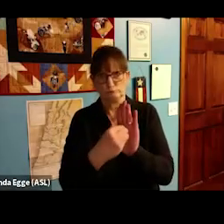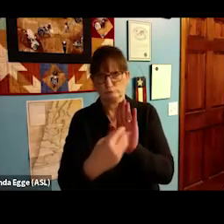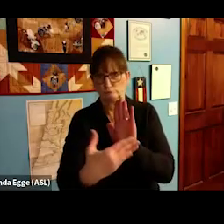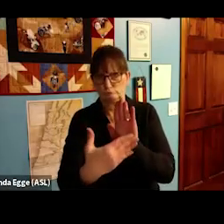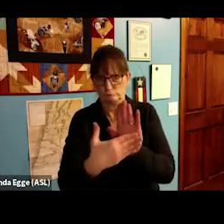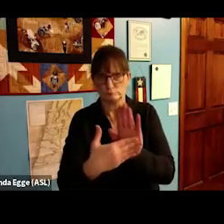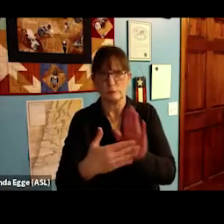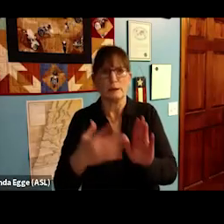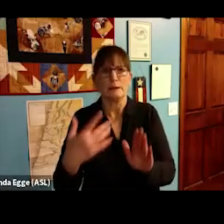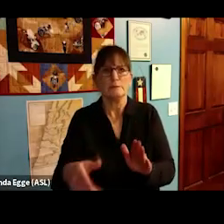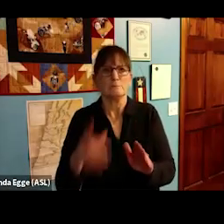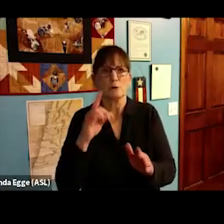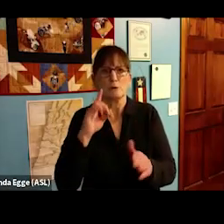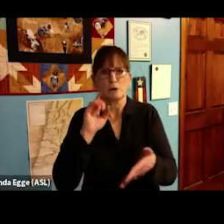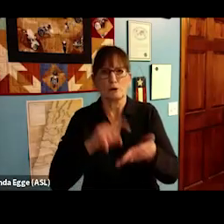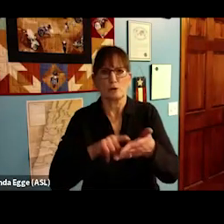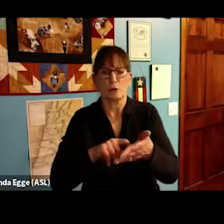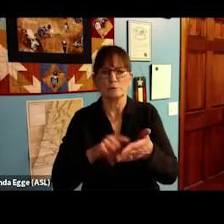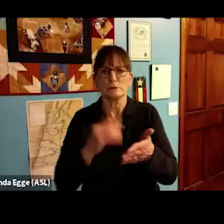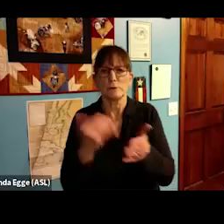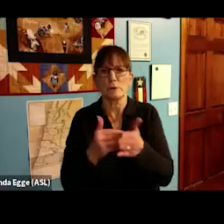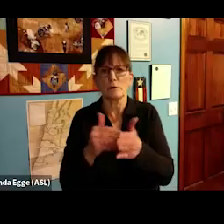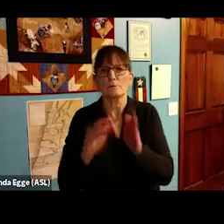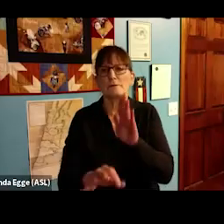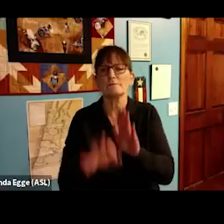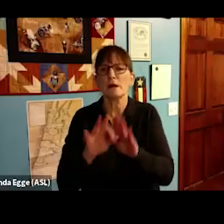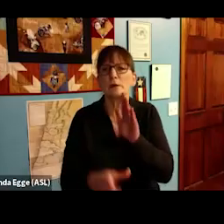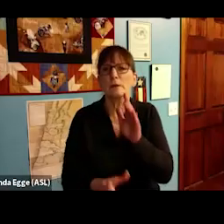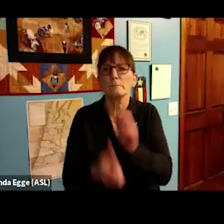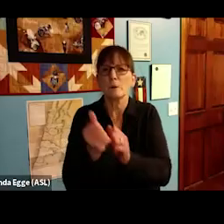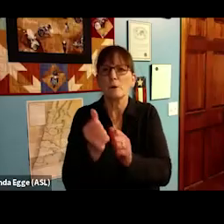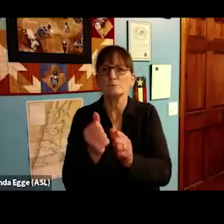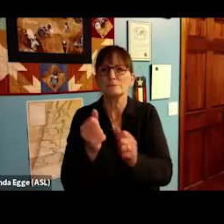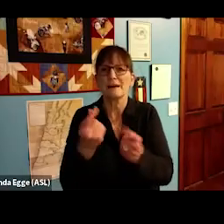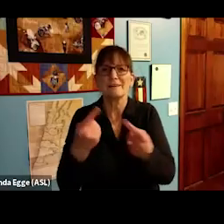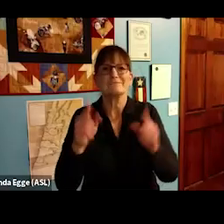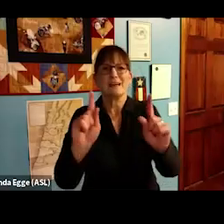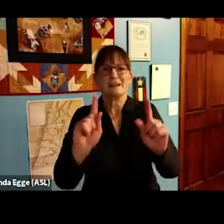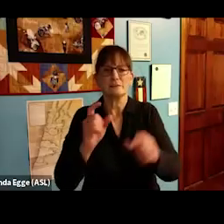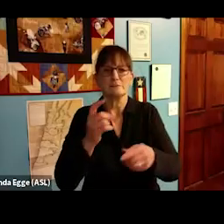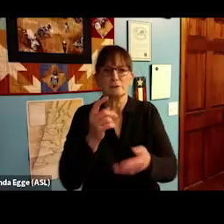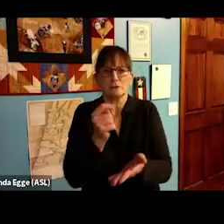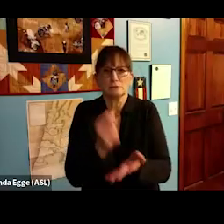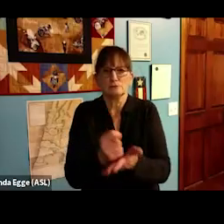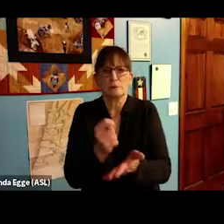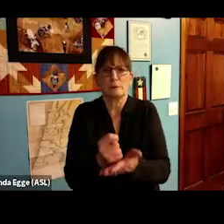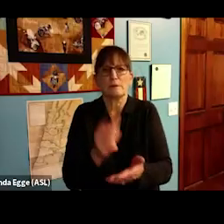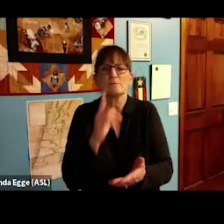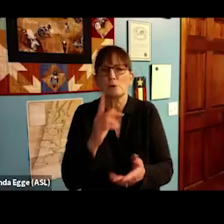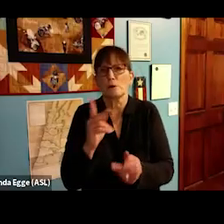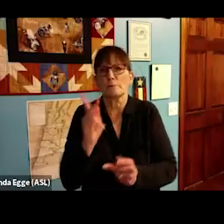es el portal de Servicios de Apelaciones y Representantes Designados o portal ARPS.